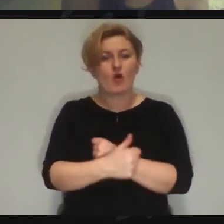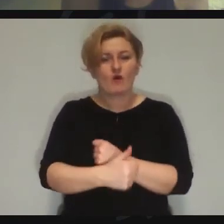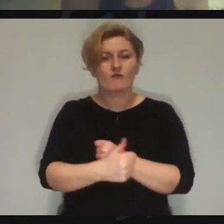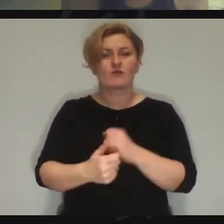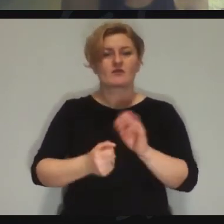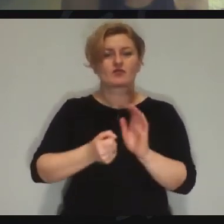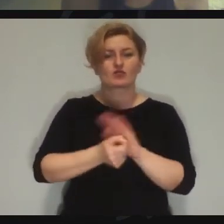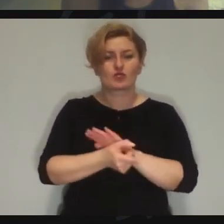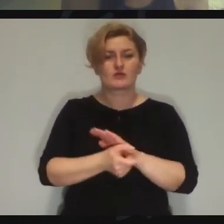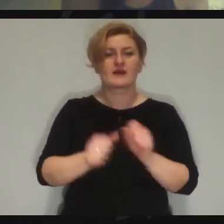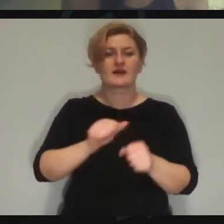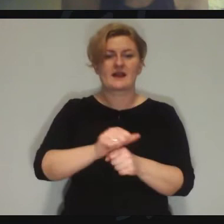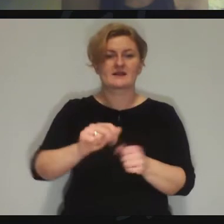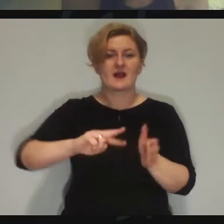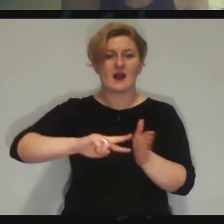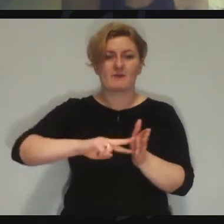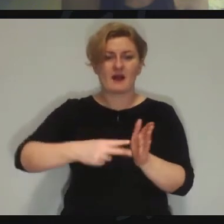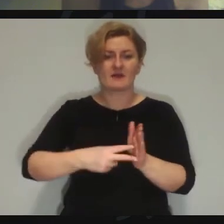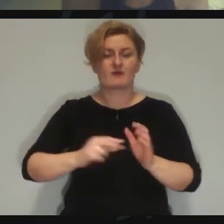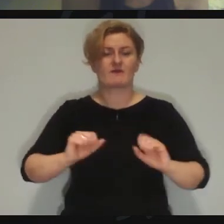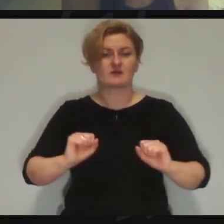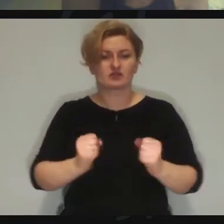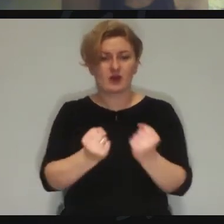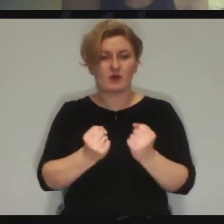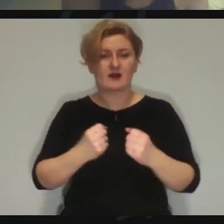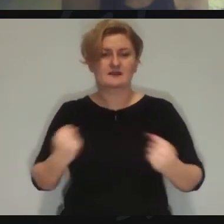Jest zaplanowane działanie, dążymy razem do efektów.